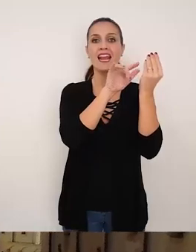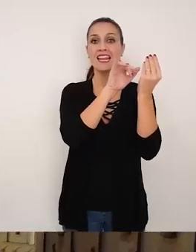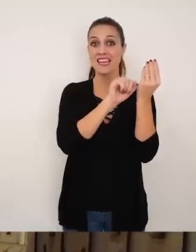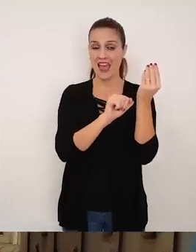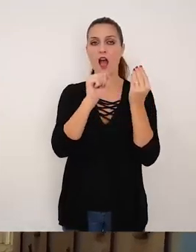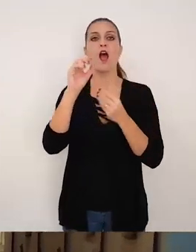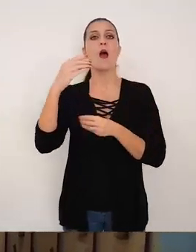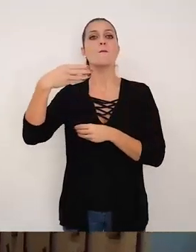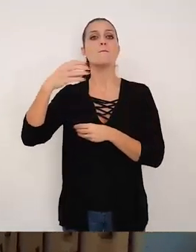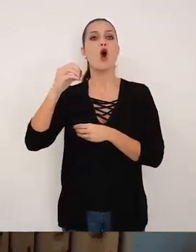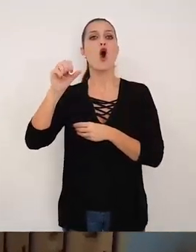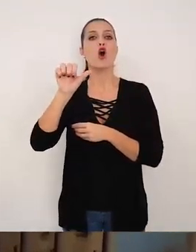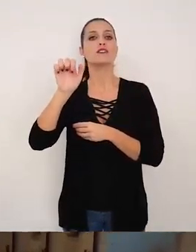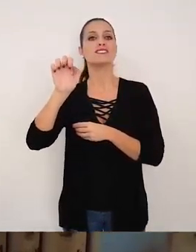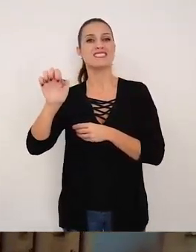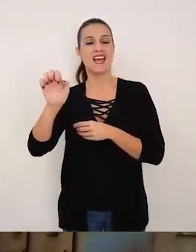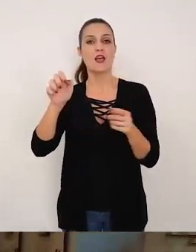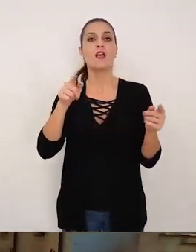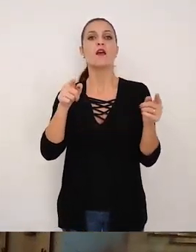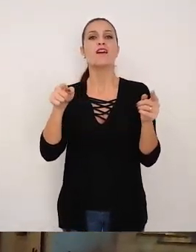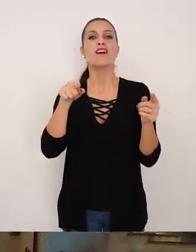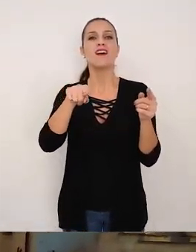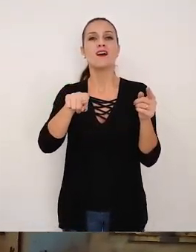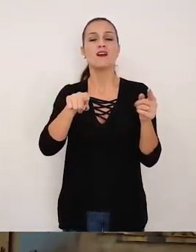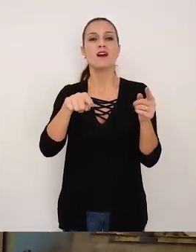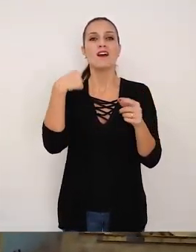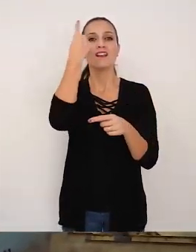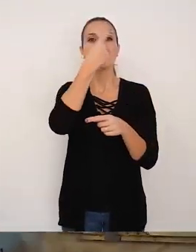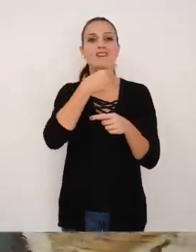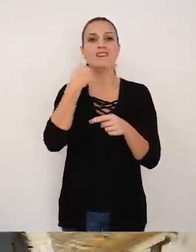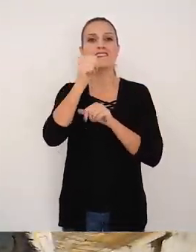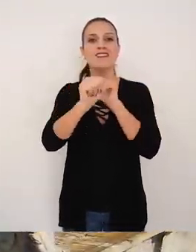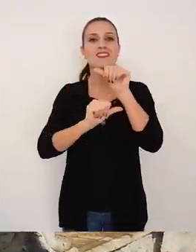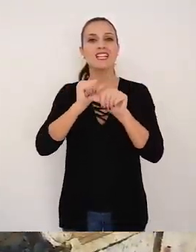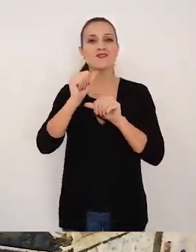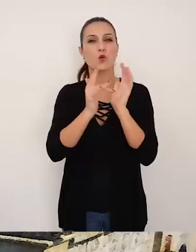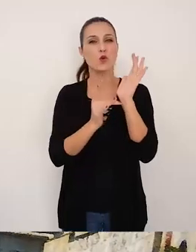e Mosè nel contesto della Trasfigurazione di Gesù.